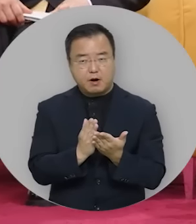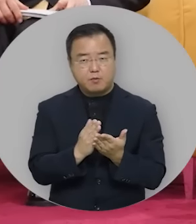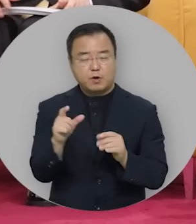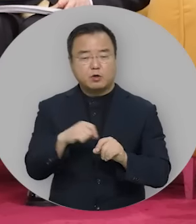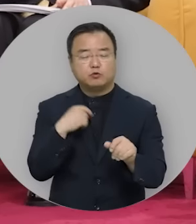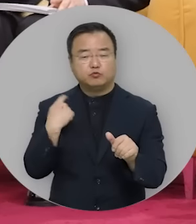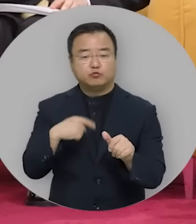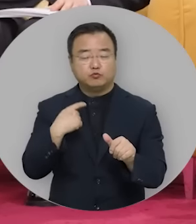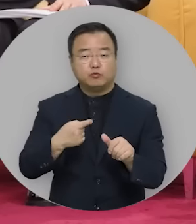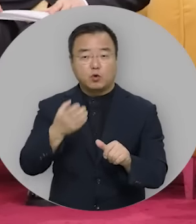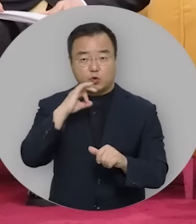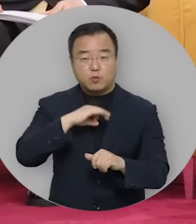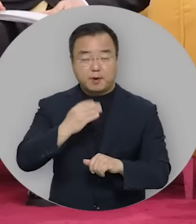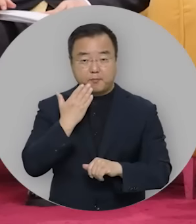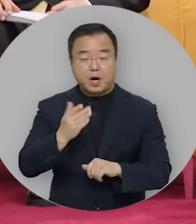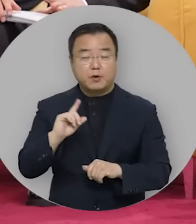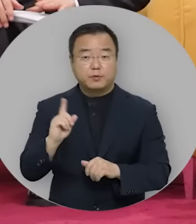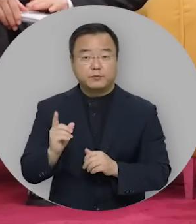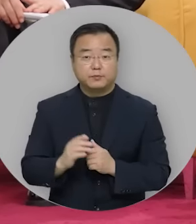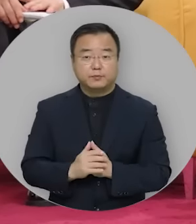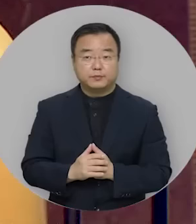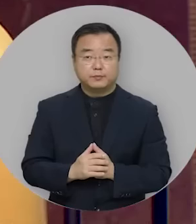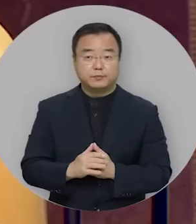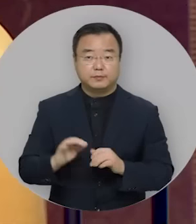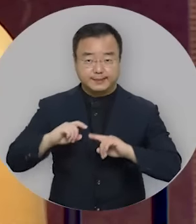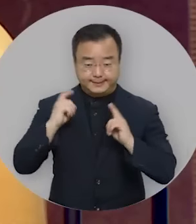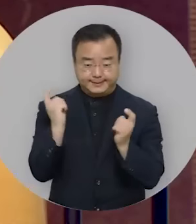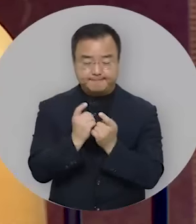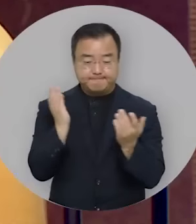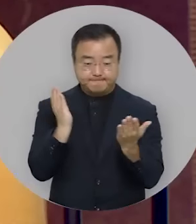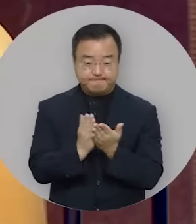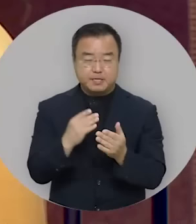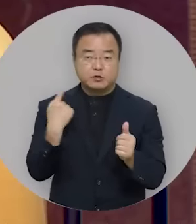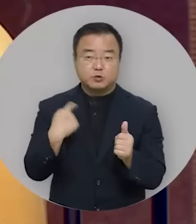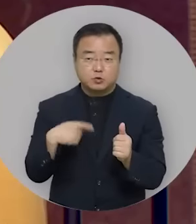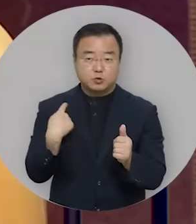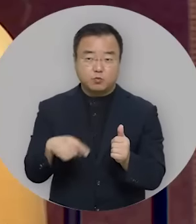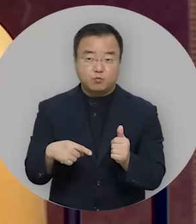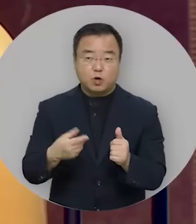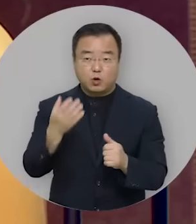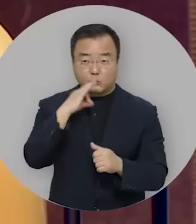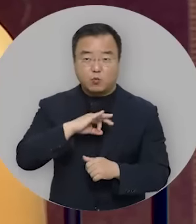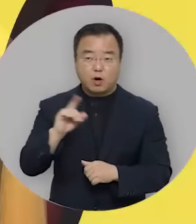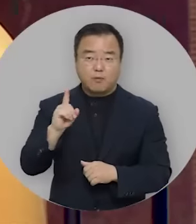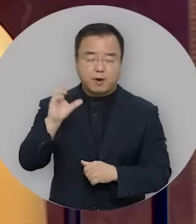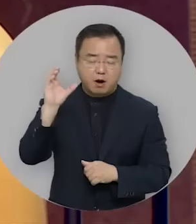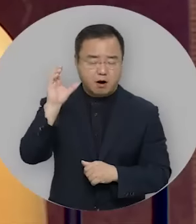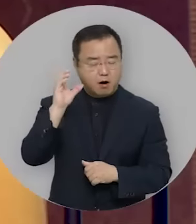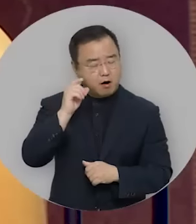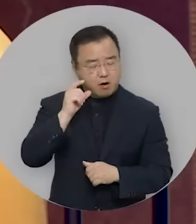기대할 수 있는 효과들이 있죠, 과장님? 개별 맞춤형 교육을 통해서 기대할 수 있는 효과는 굉장히 큽니다.